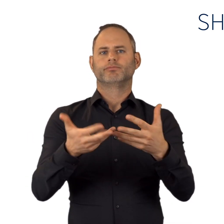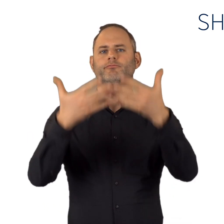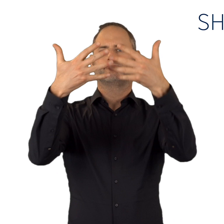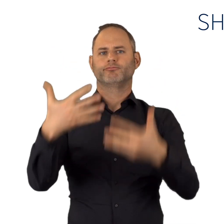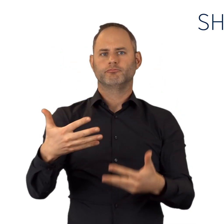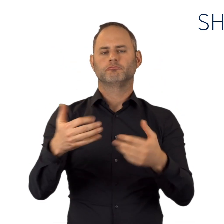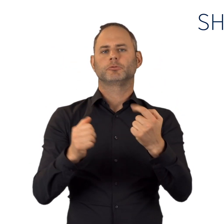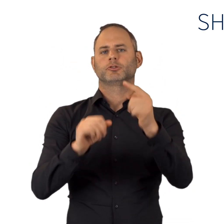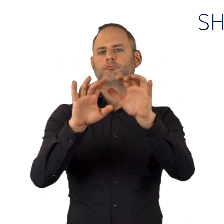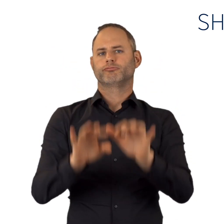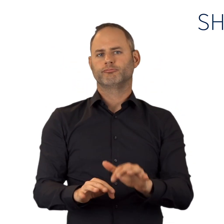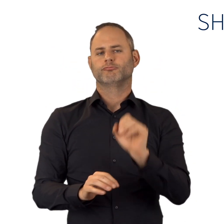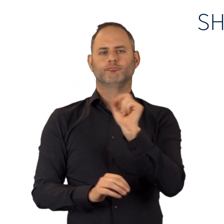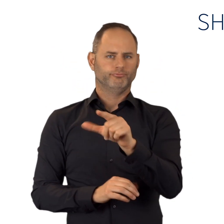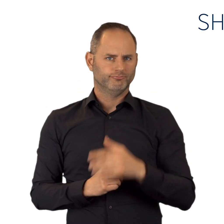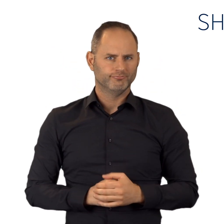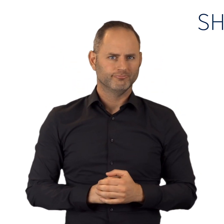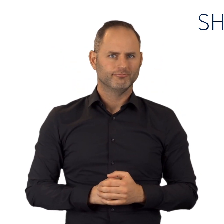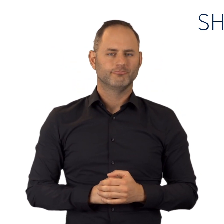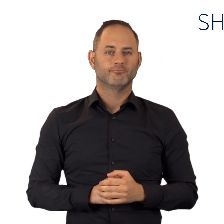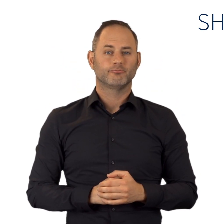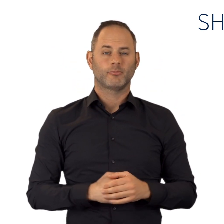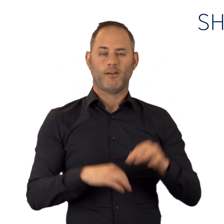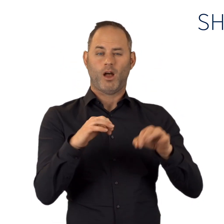zur Verfügung gestellt.